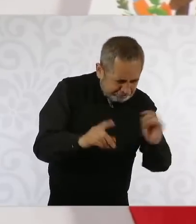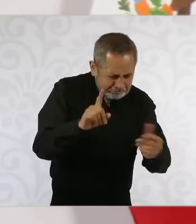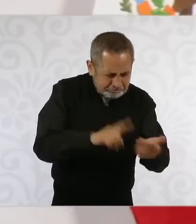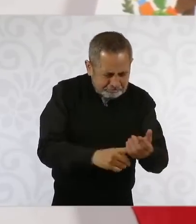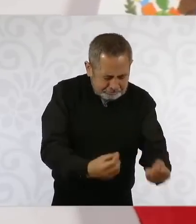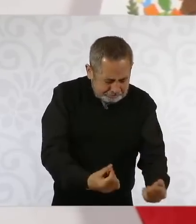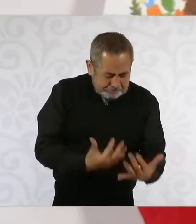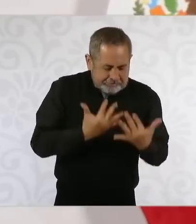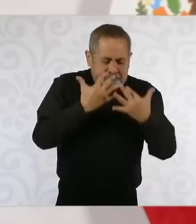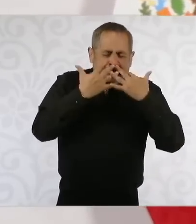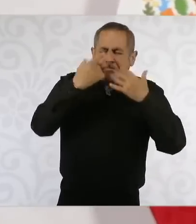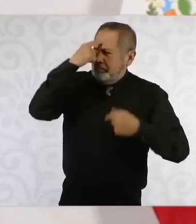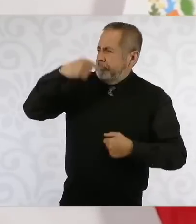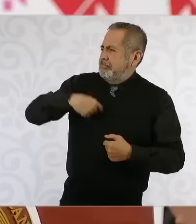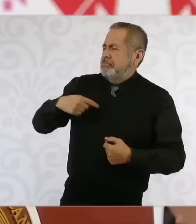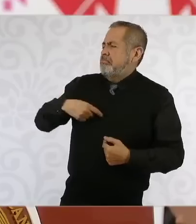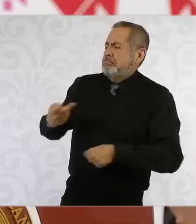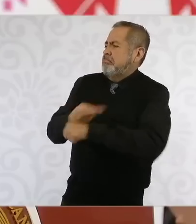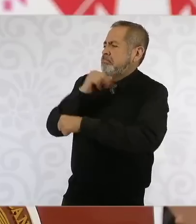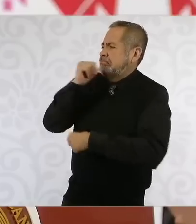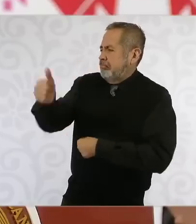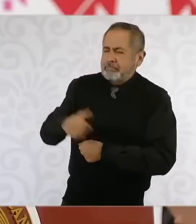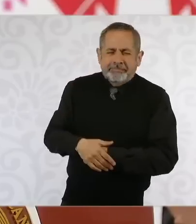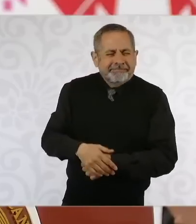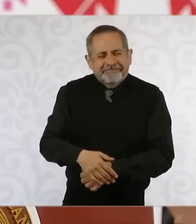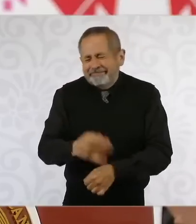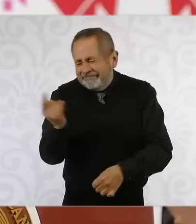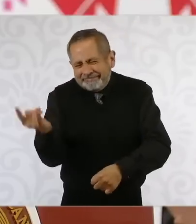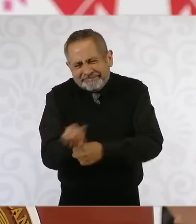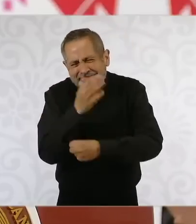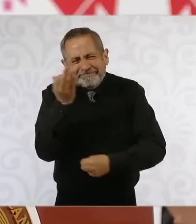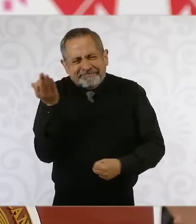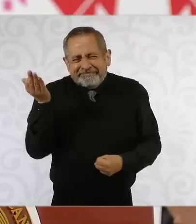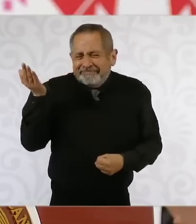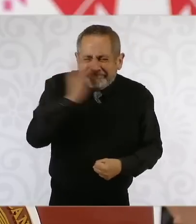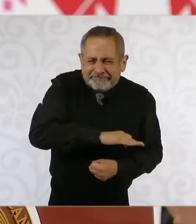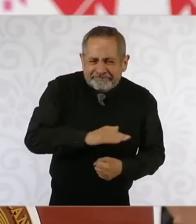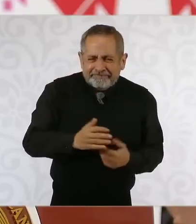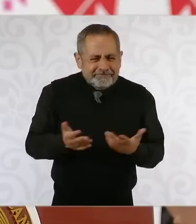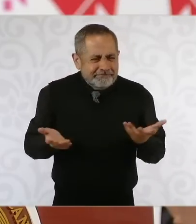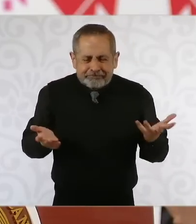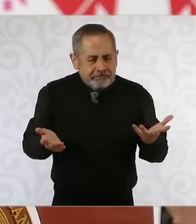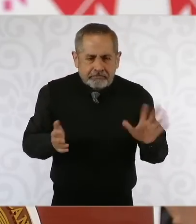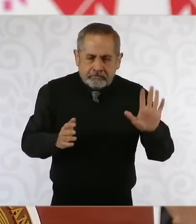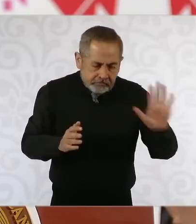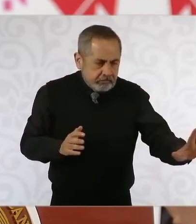desarrollándola entonces lo que estamos defendiendo es el derecho a la información